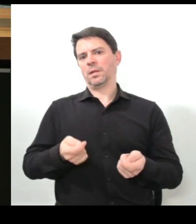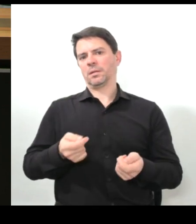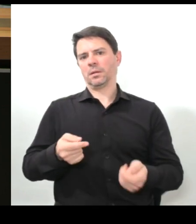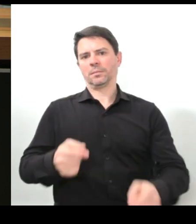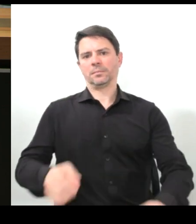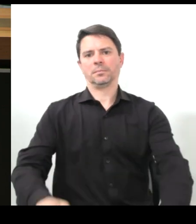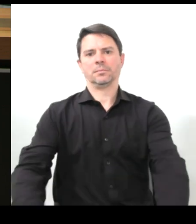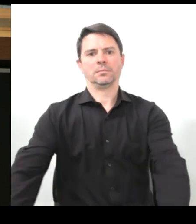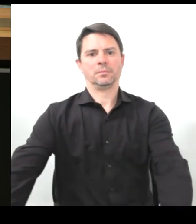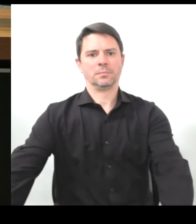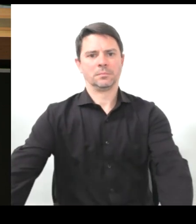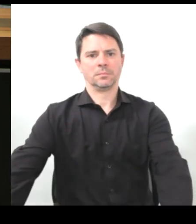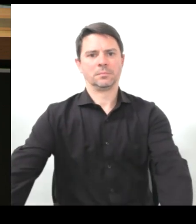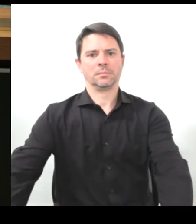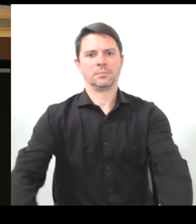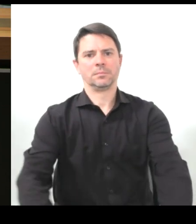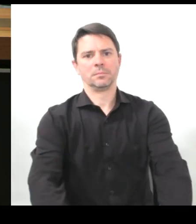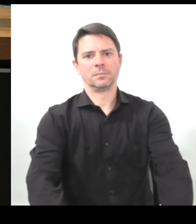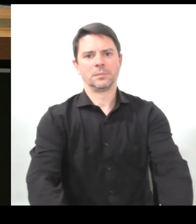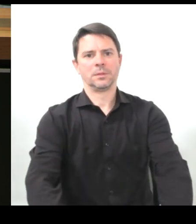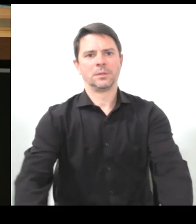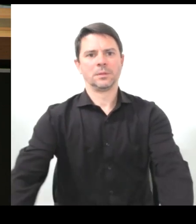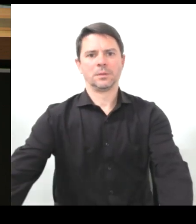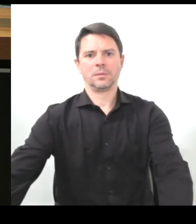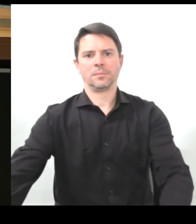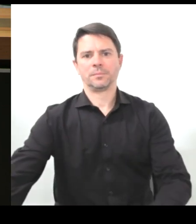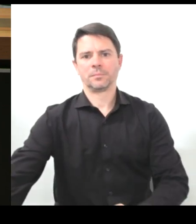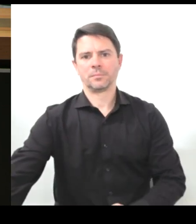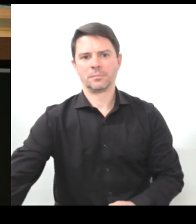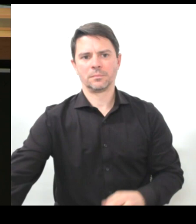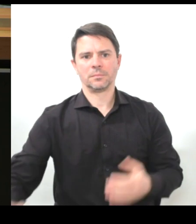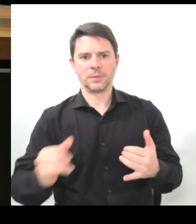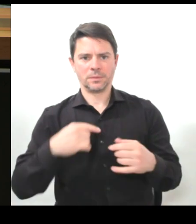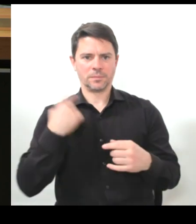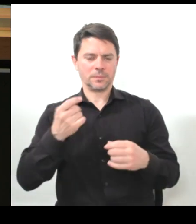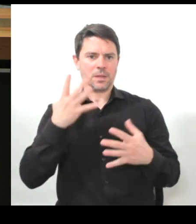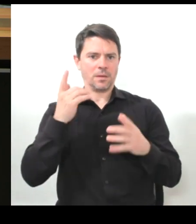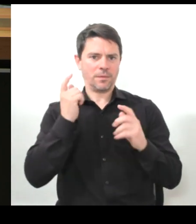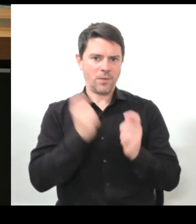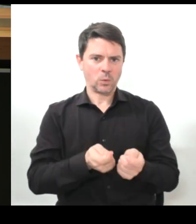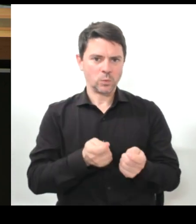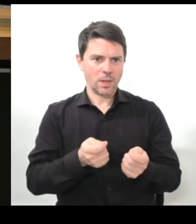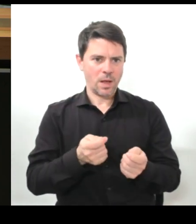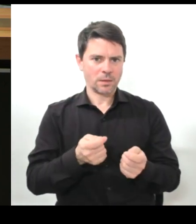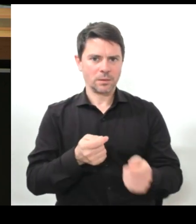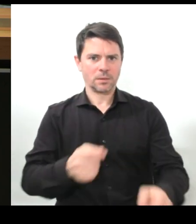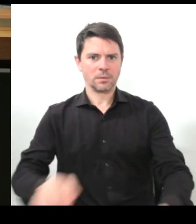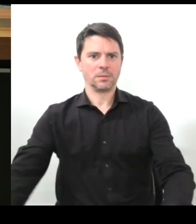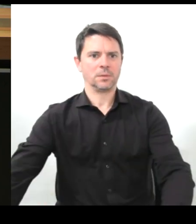auf der einen Seite die Erfordernisse des Demokratieprinzip haben und auf der anderen Seite, die ebenfalls